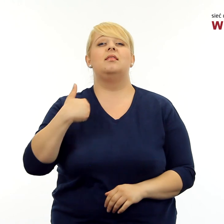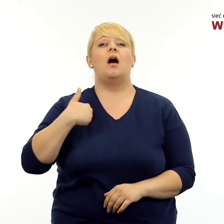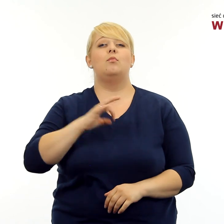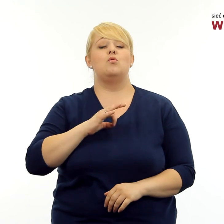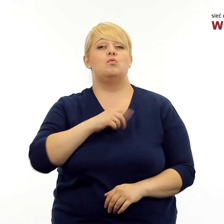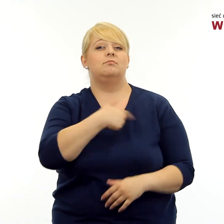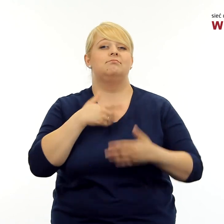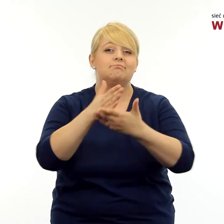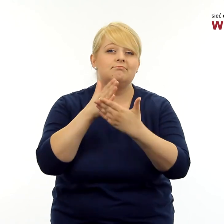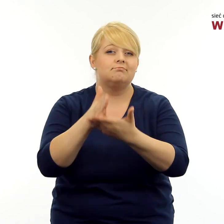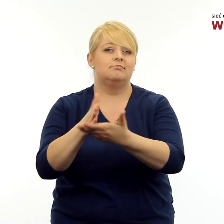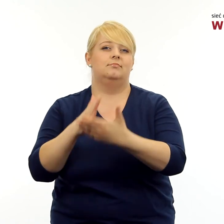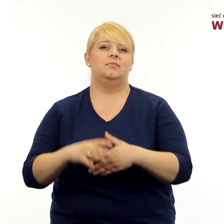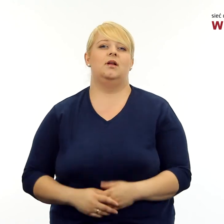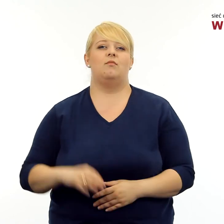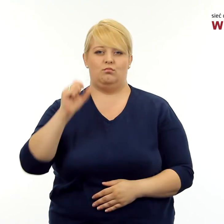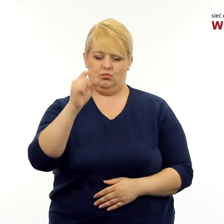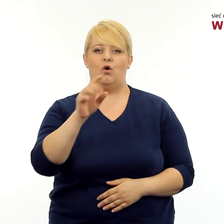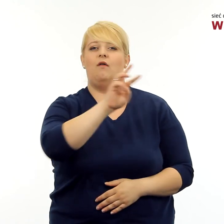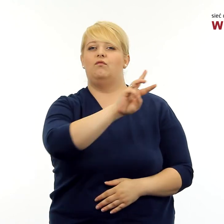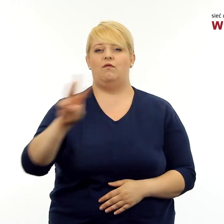Nasza poradnia działa pod adresem: